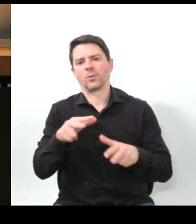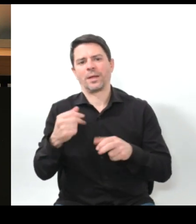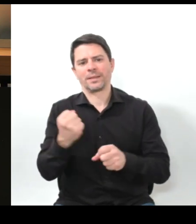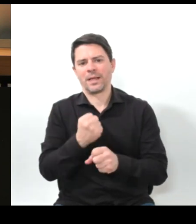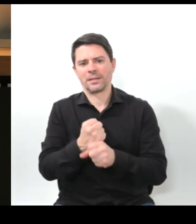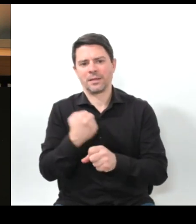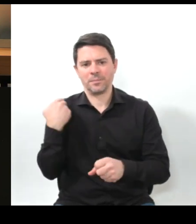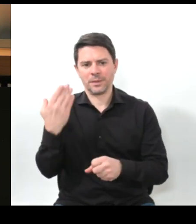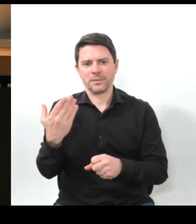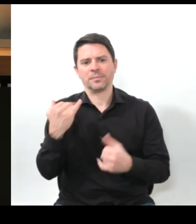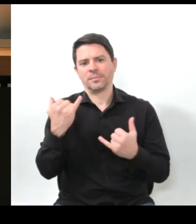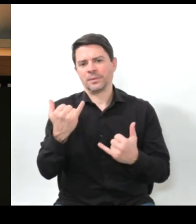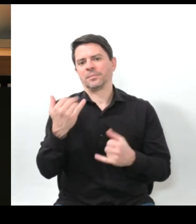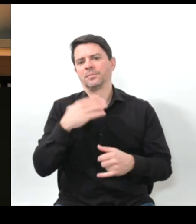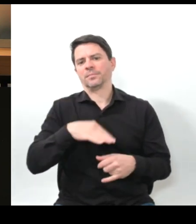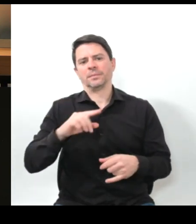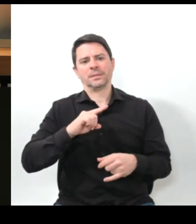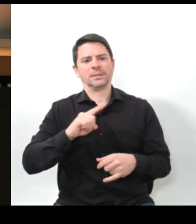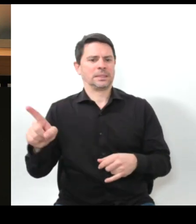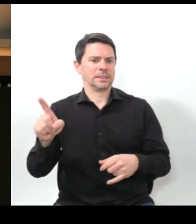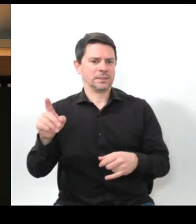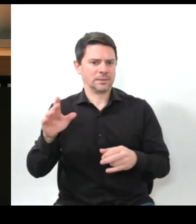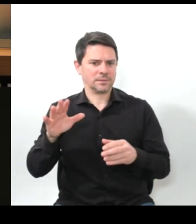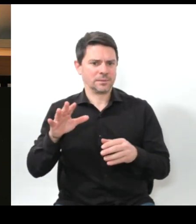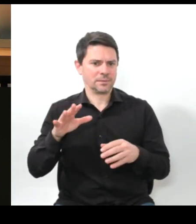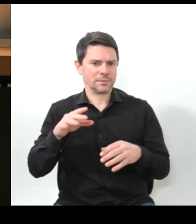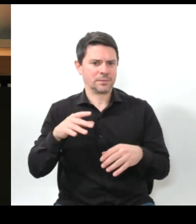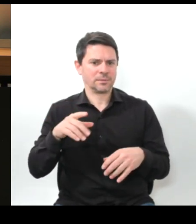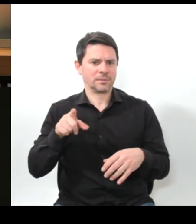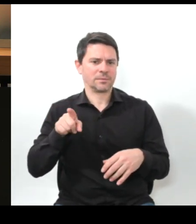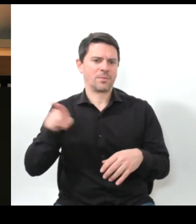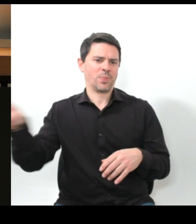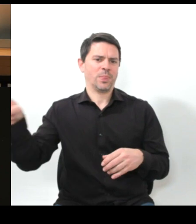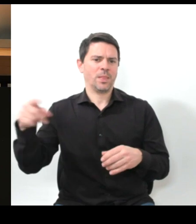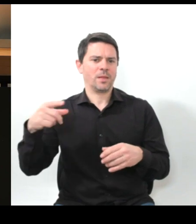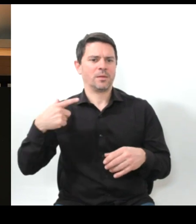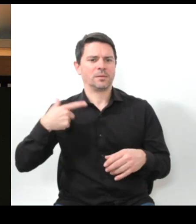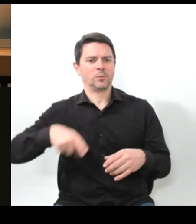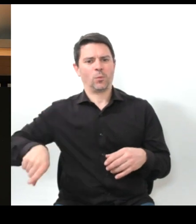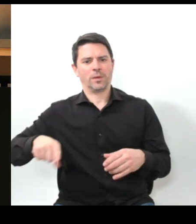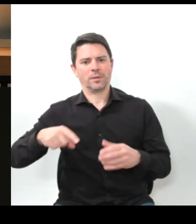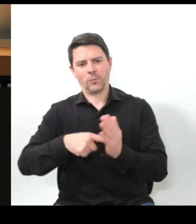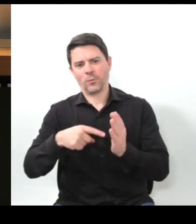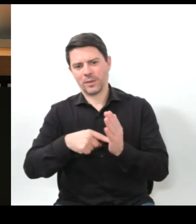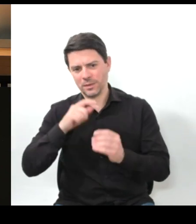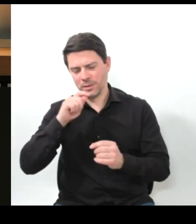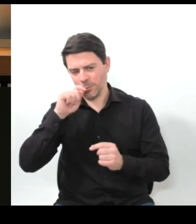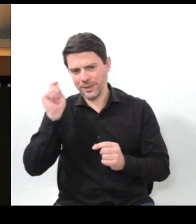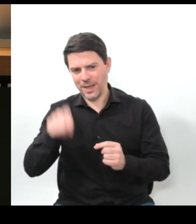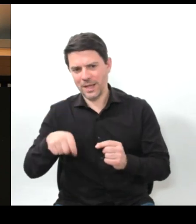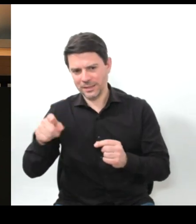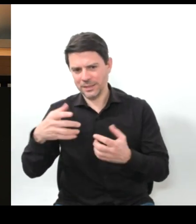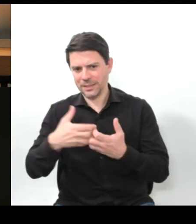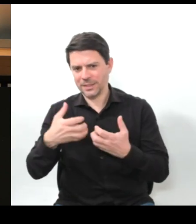die gestiegenen Zinsen, denn die Gründe davor haben Sie alle schon vorher gelegt. Das ist doch peinlich, sich dahinter zu verstecken.